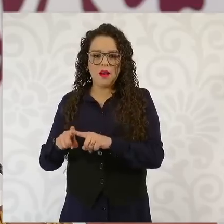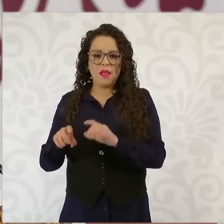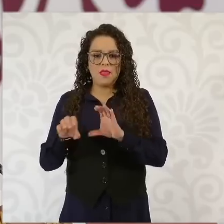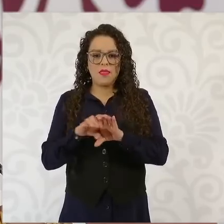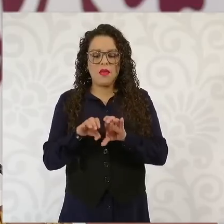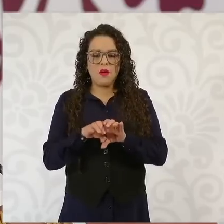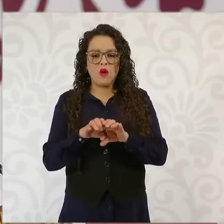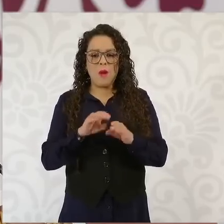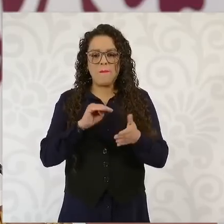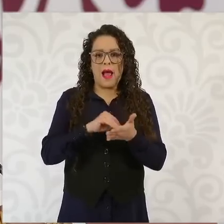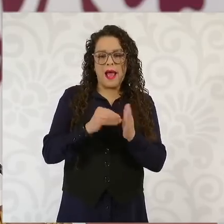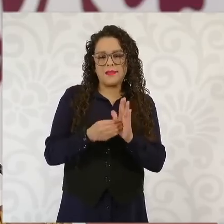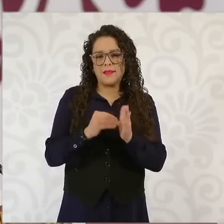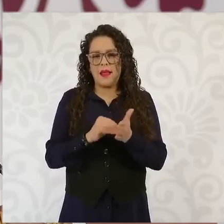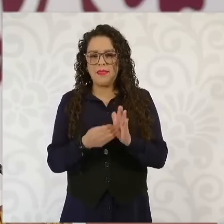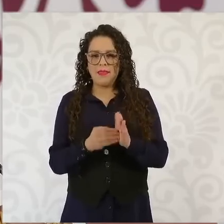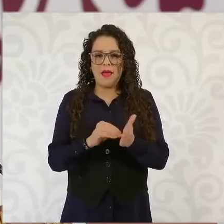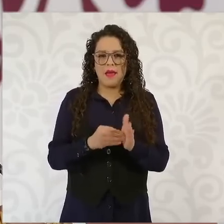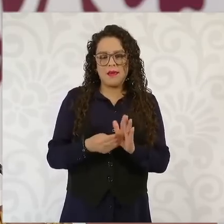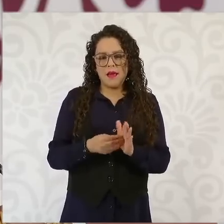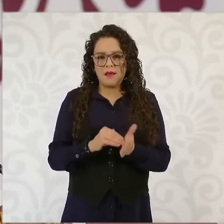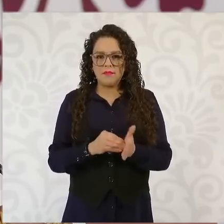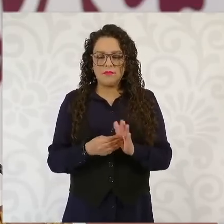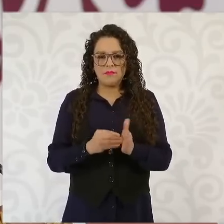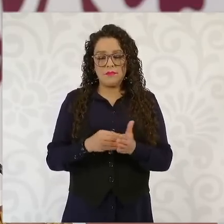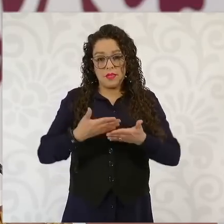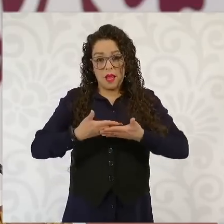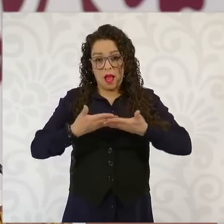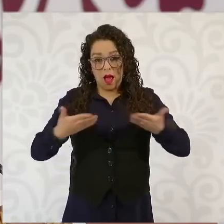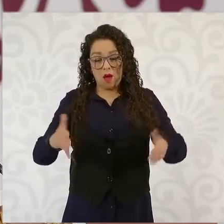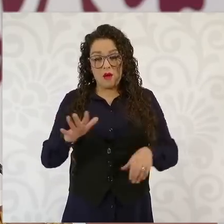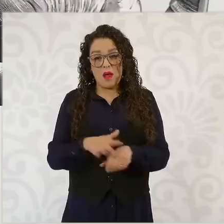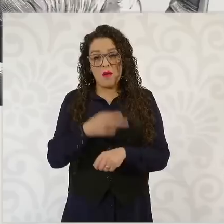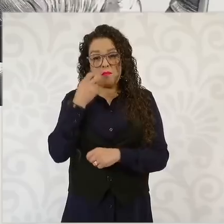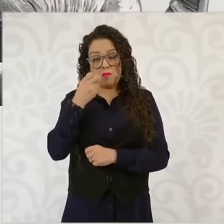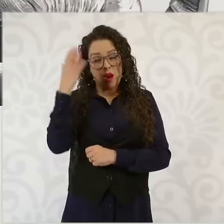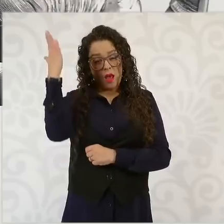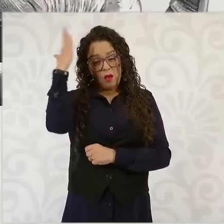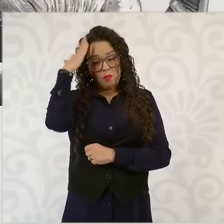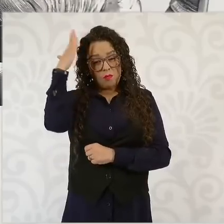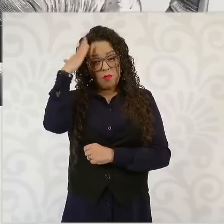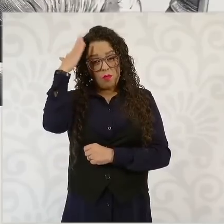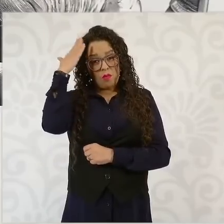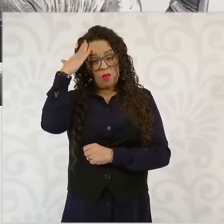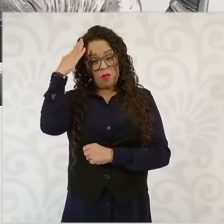que hoy mave tiene de liderazgo en México y latinoamérica y básicamente el principal aspecto